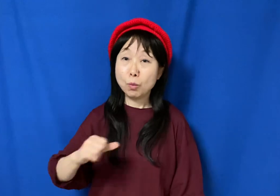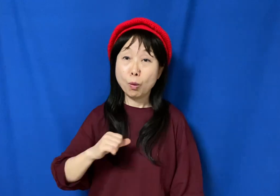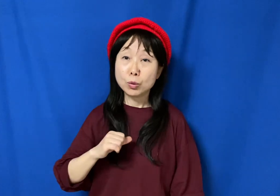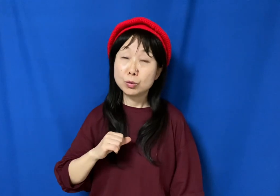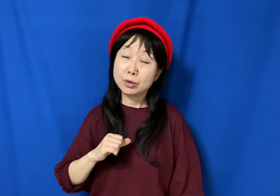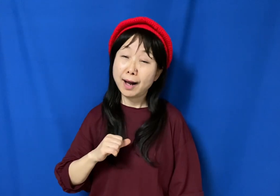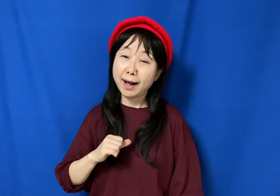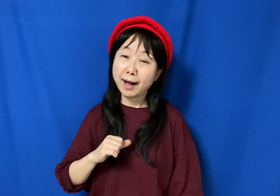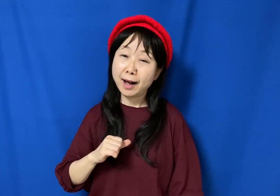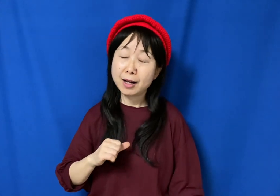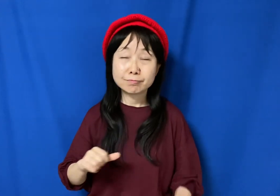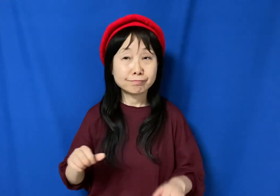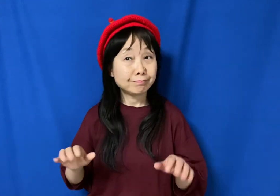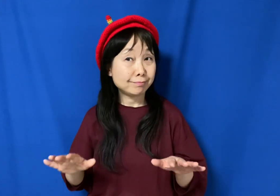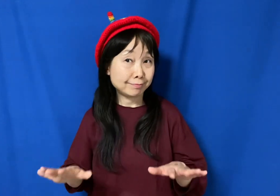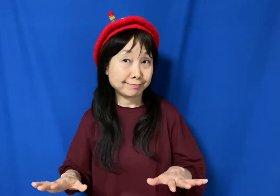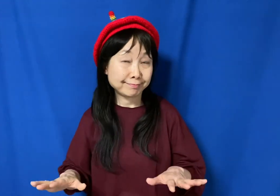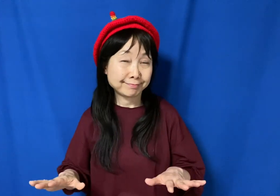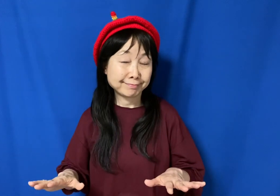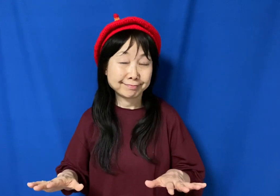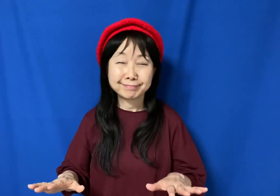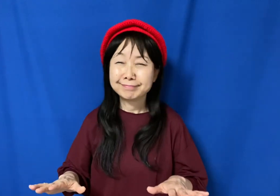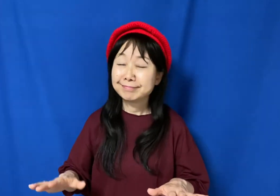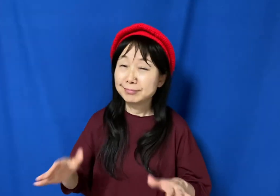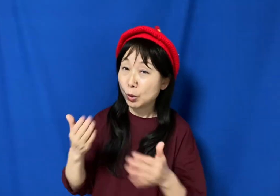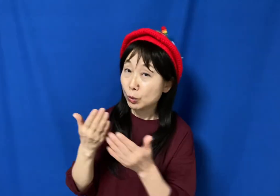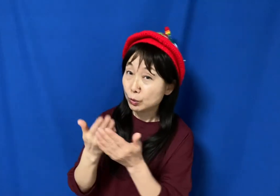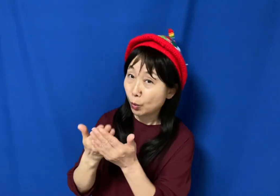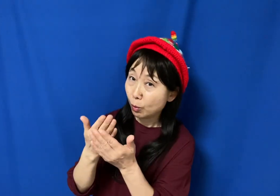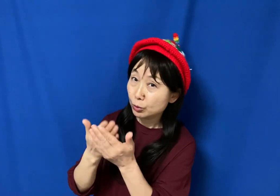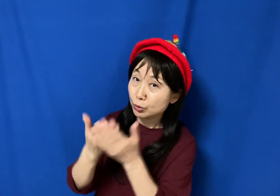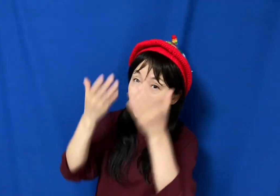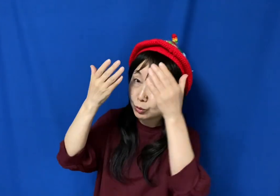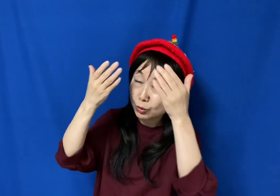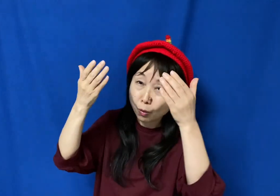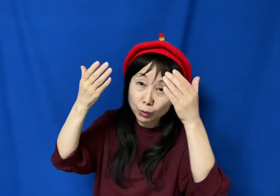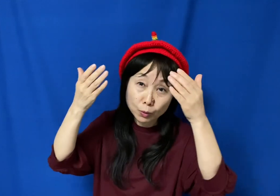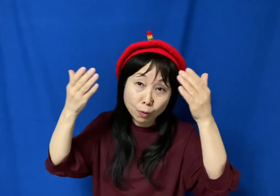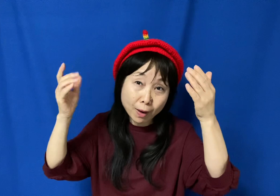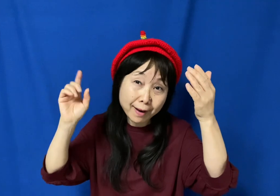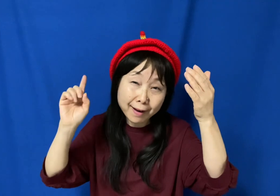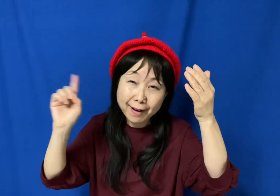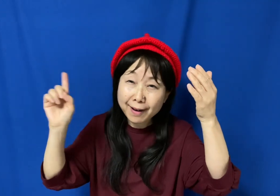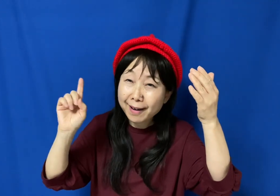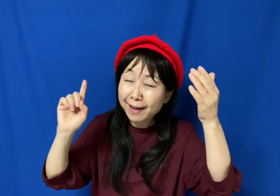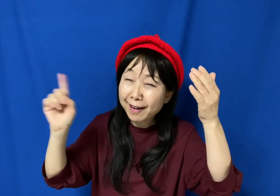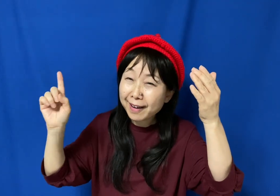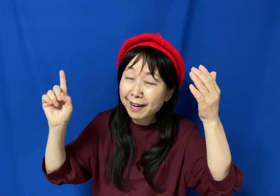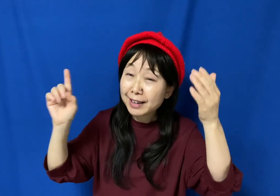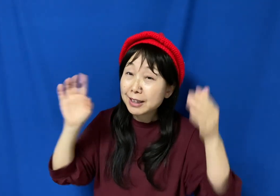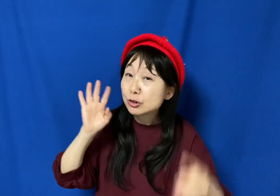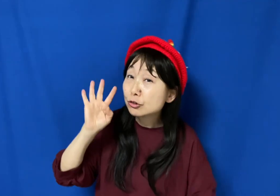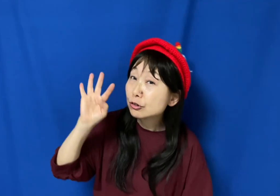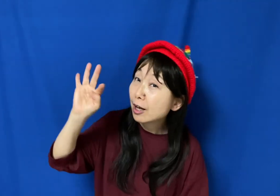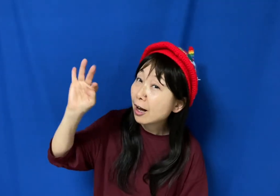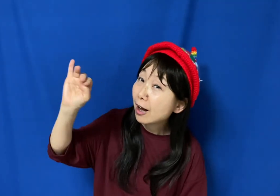僕が 今 ただ望むことは（手話：ちょうだい：夢：何？） いつか